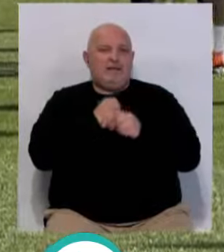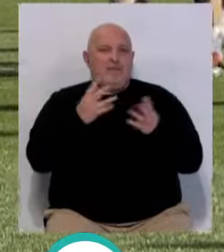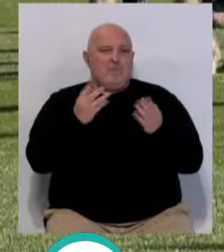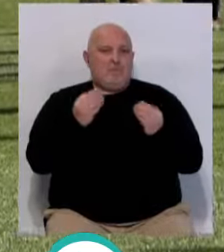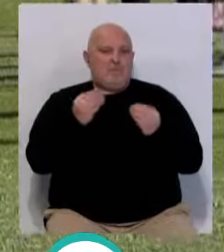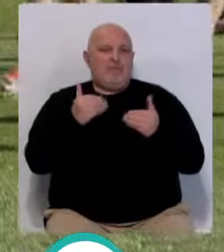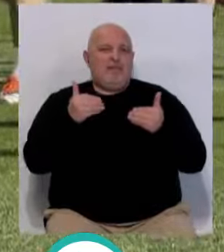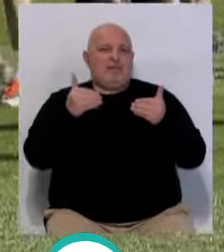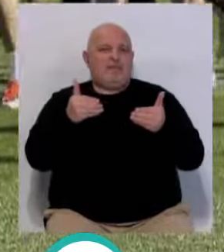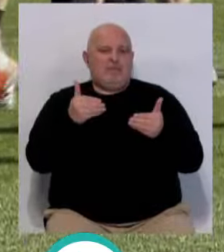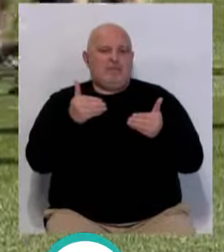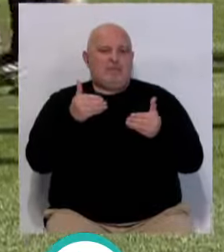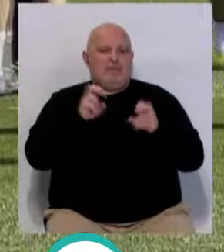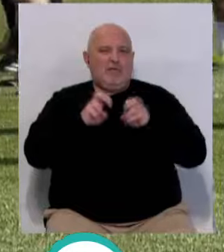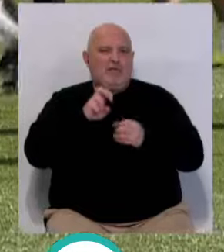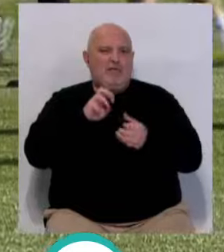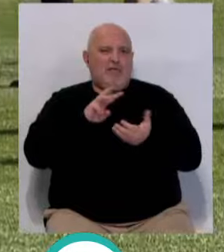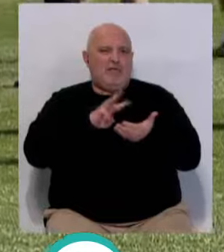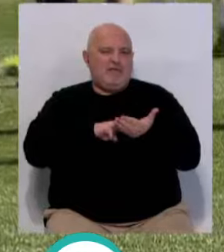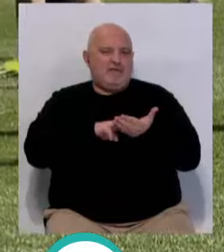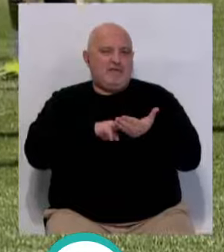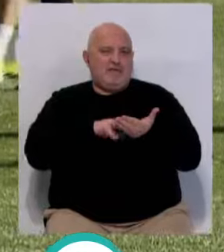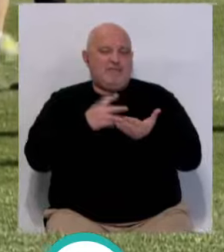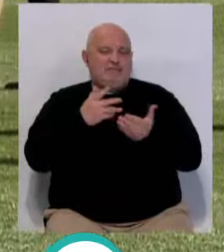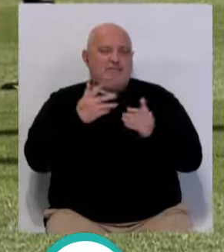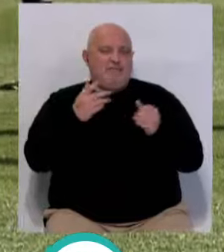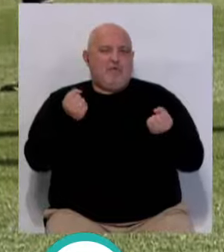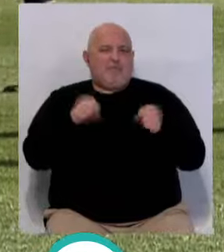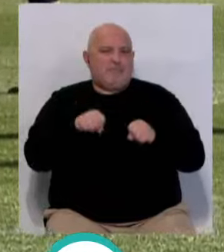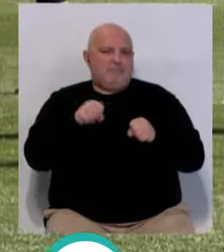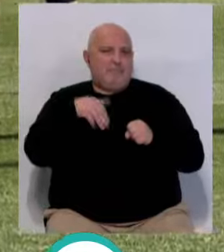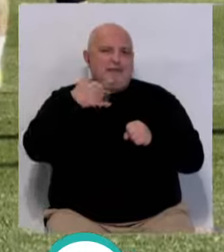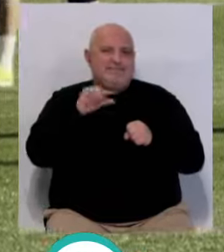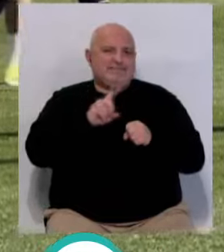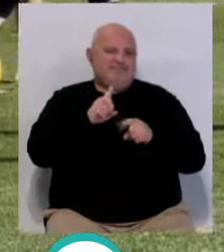delantero que baja mucho a defender que que lo que no hace por ejemplo má chino o otro futbolista de